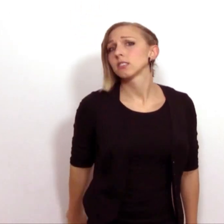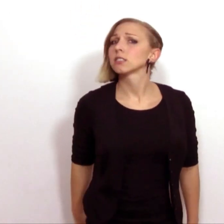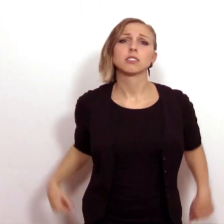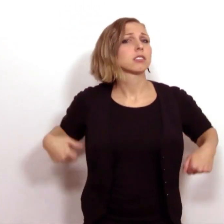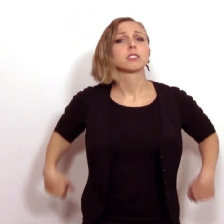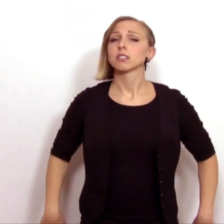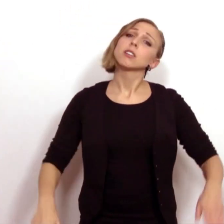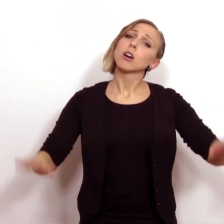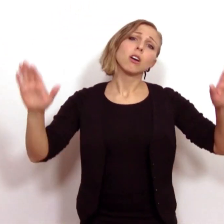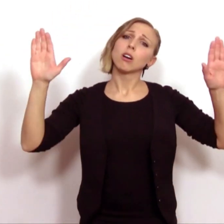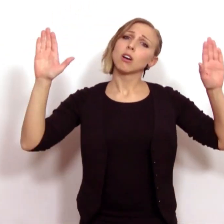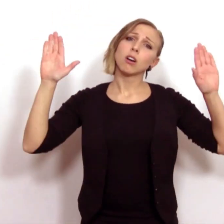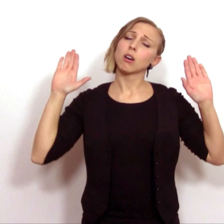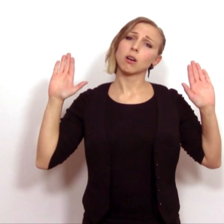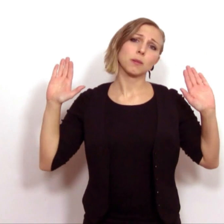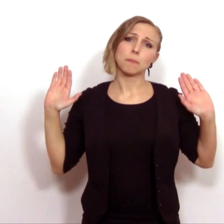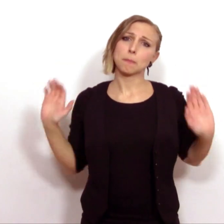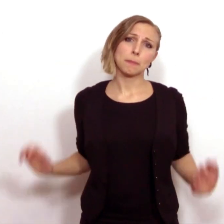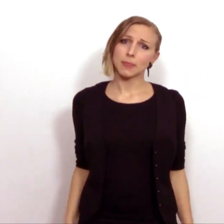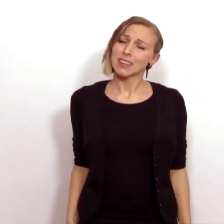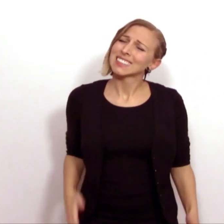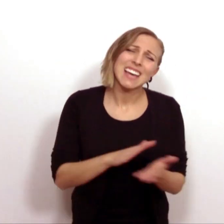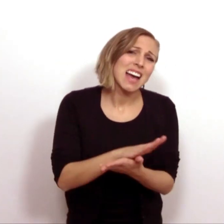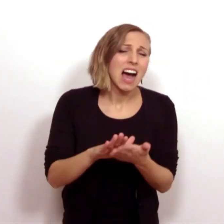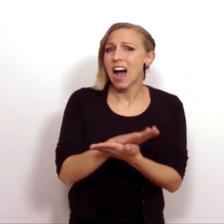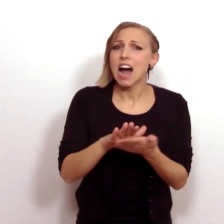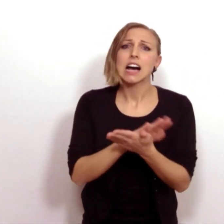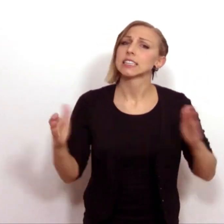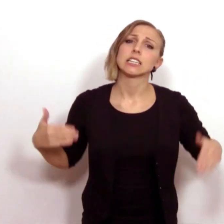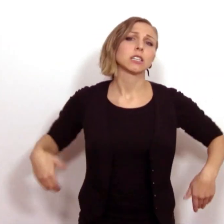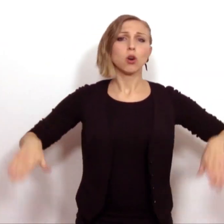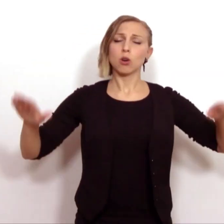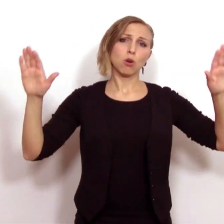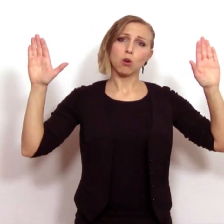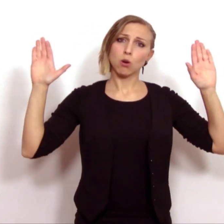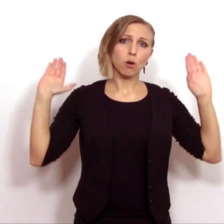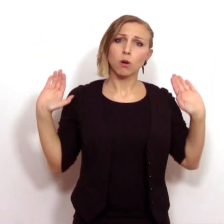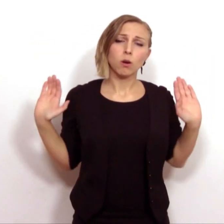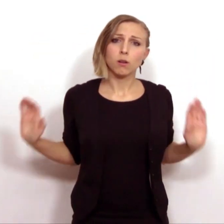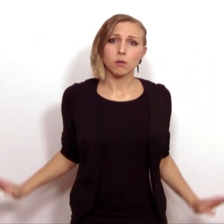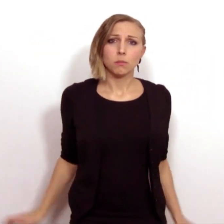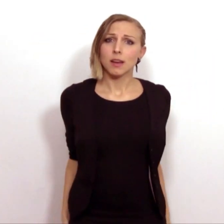Ge inte upp. Ge aldrig upp!